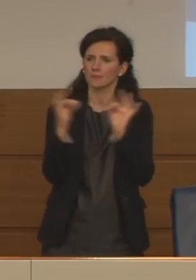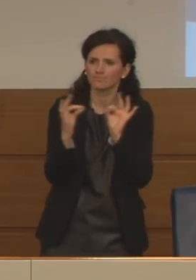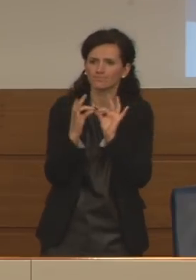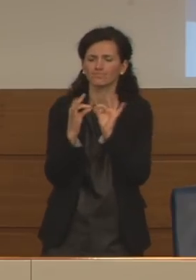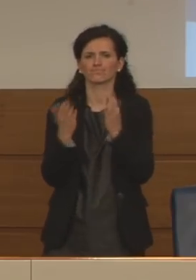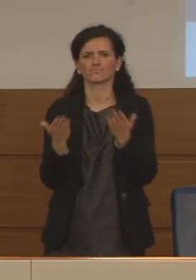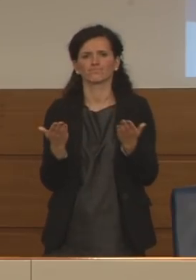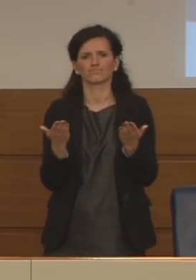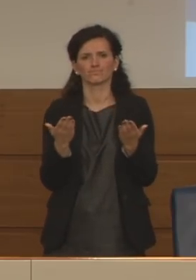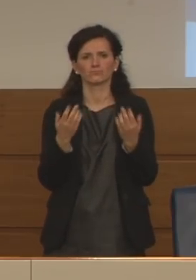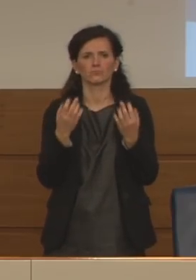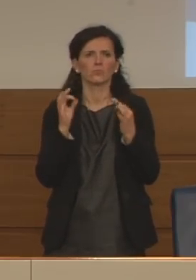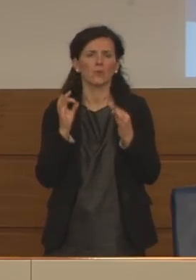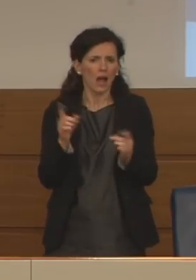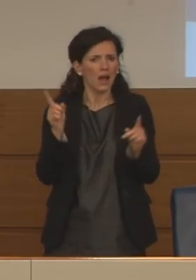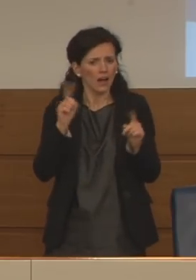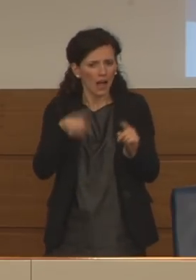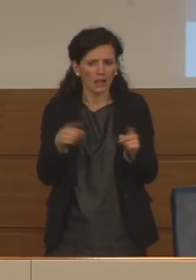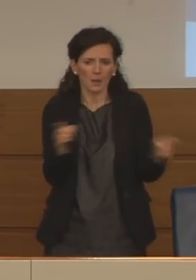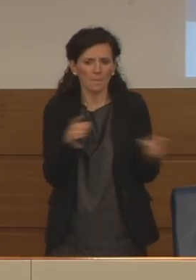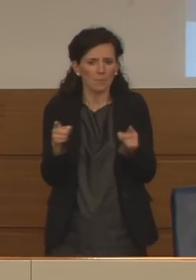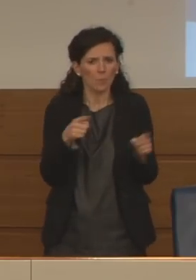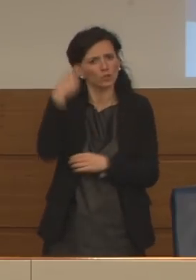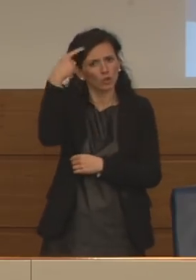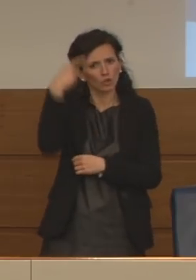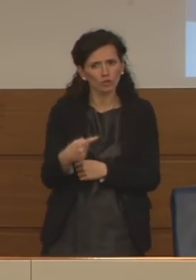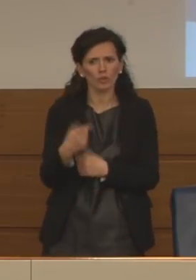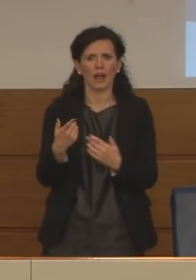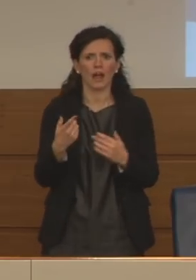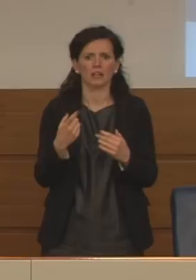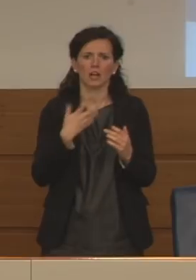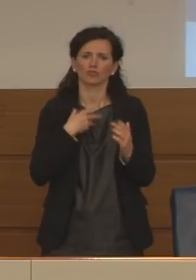residuale della giornata sulle ordinanze, che sono sì importanti ma non sono